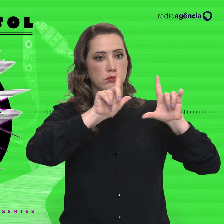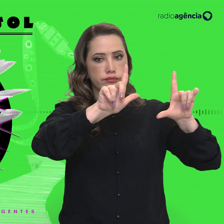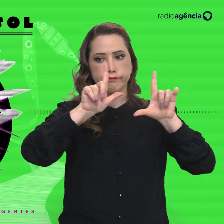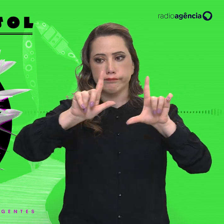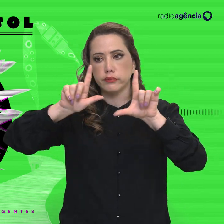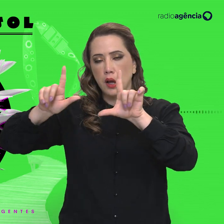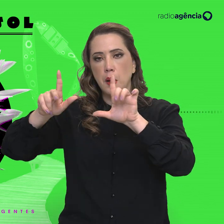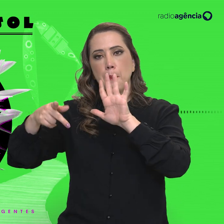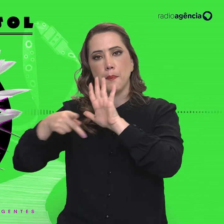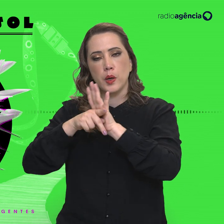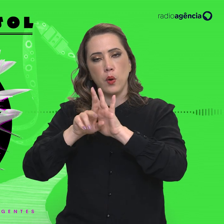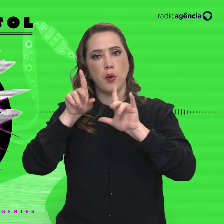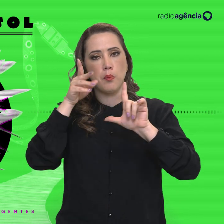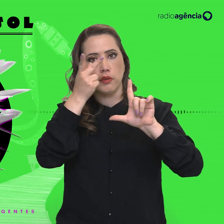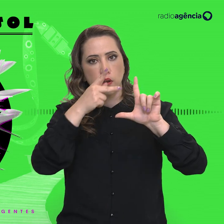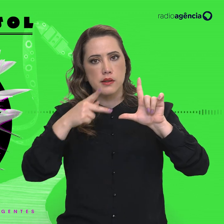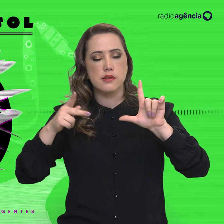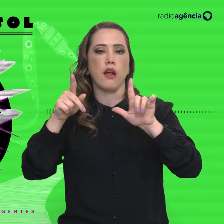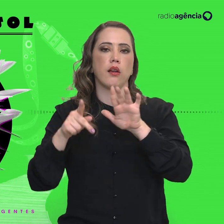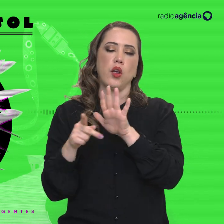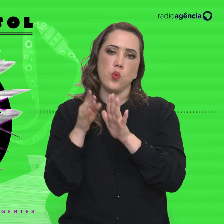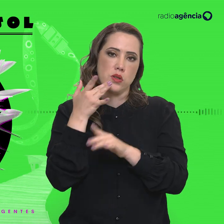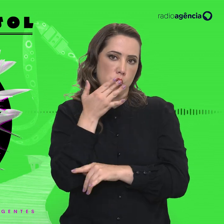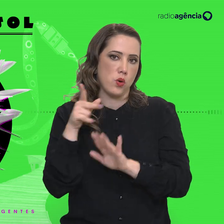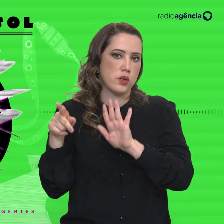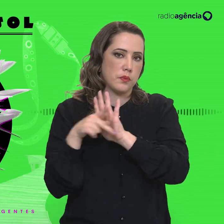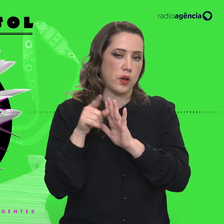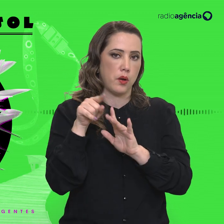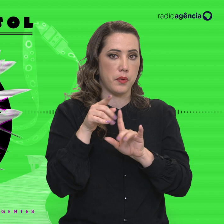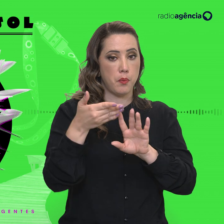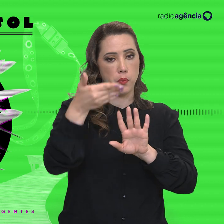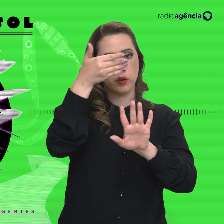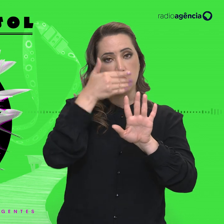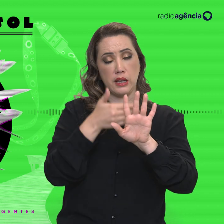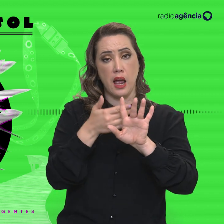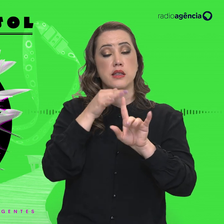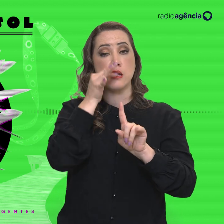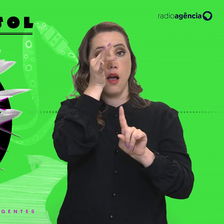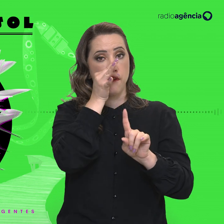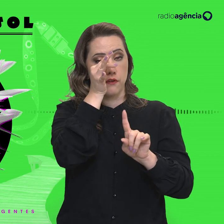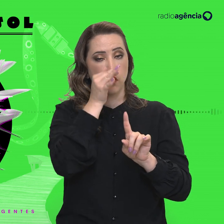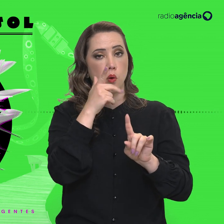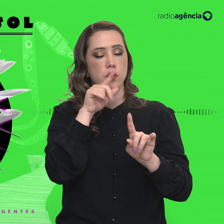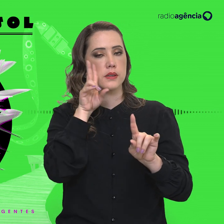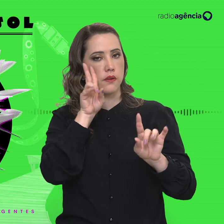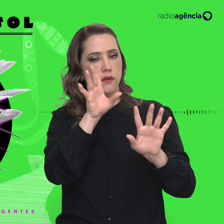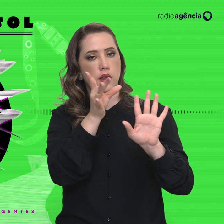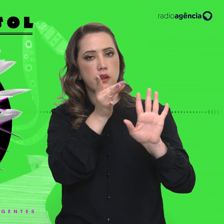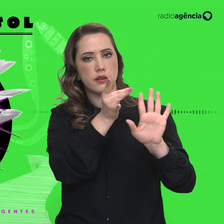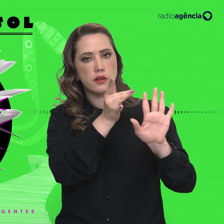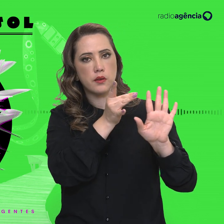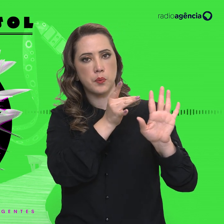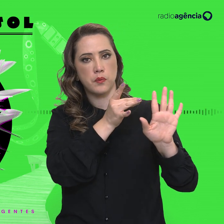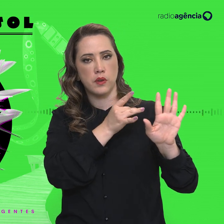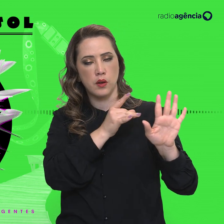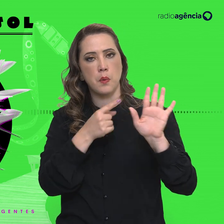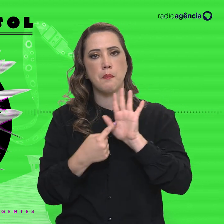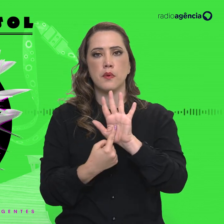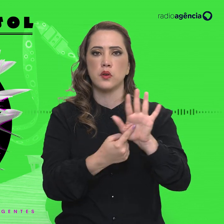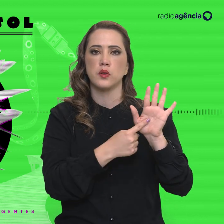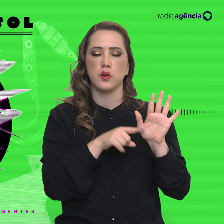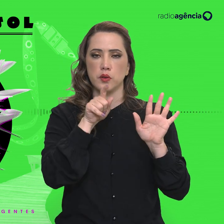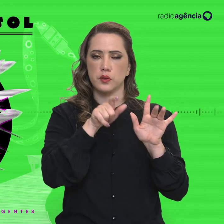Por trás da flor, no plano de fundo, surgem elementos tons sobre tom, reforçando algumas falas dos episódios.